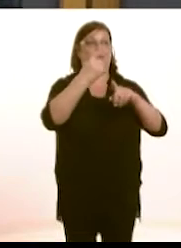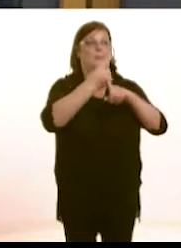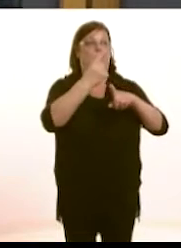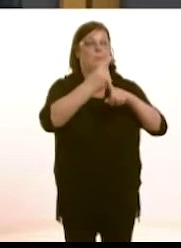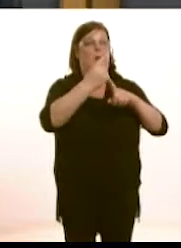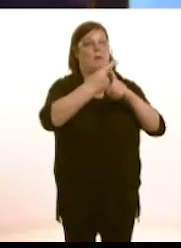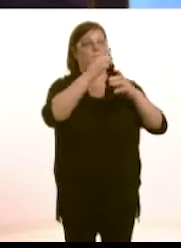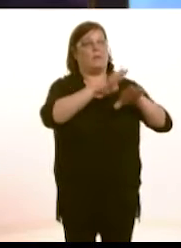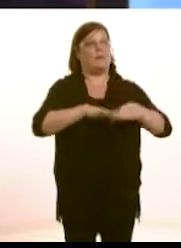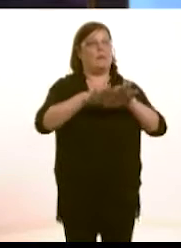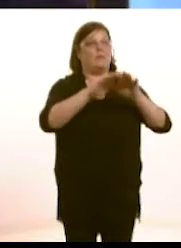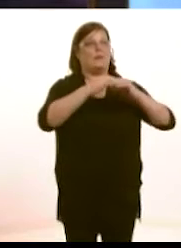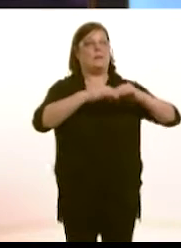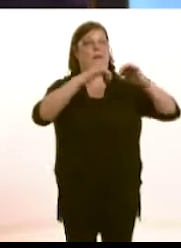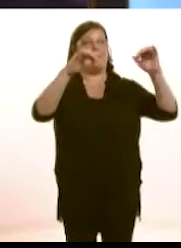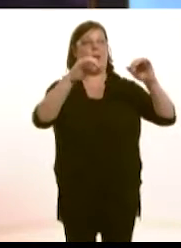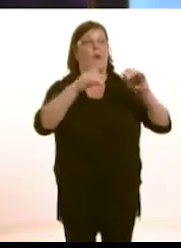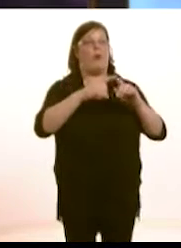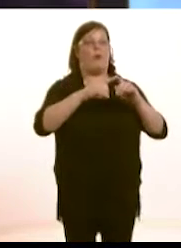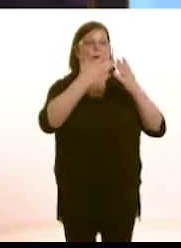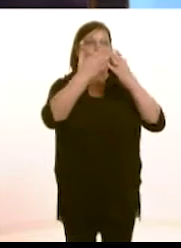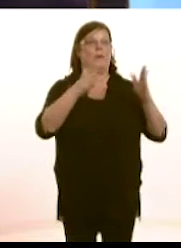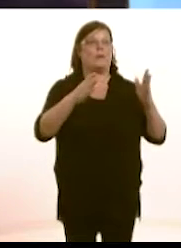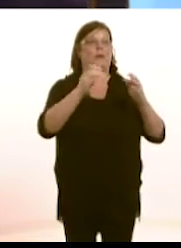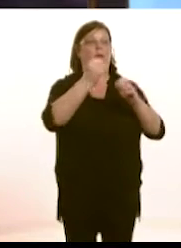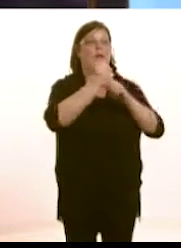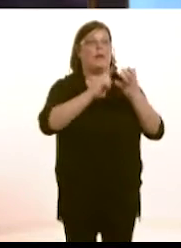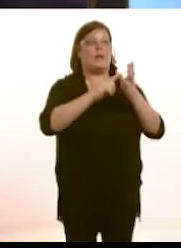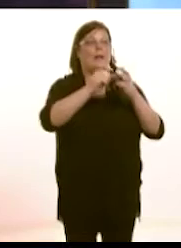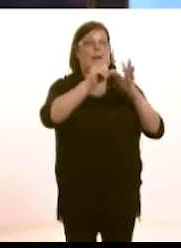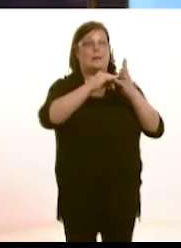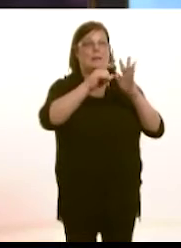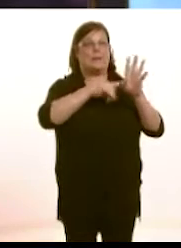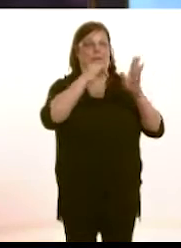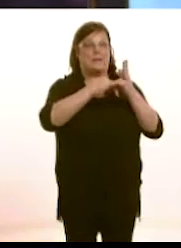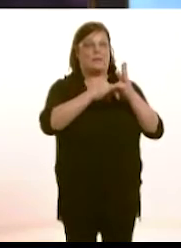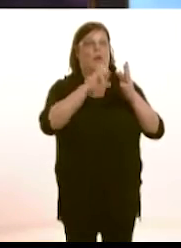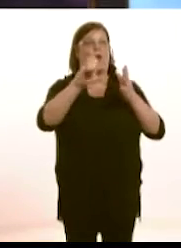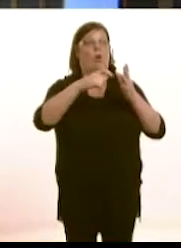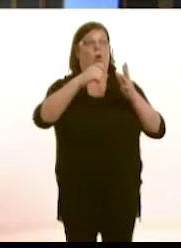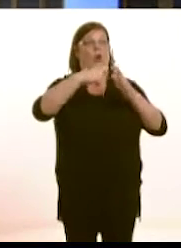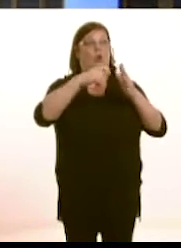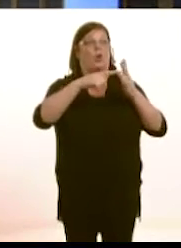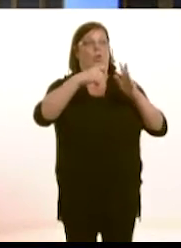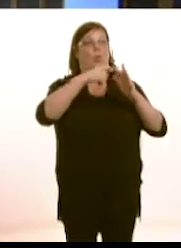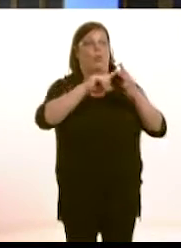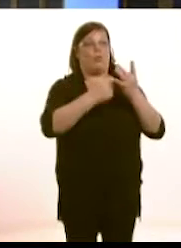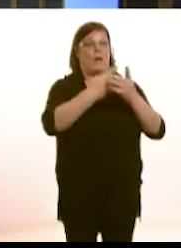A wnaiff y Prif Weinidog roiír wybodaeth ddiweddaraf am Ddinas-ranbarth Bae Abertawe? OAQ(5)0180(FM) Carwyn Jones: Yes.